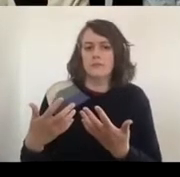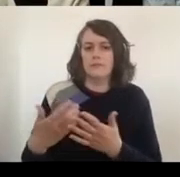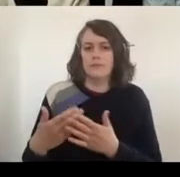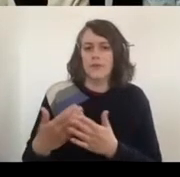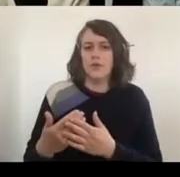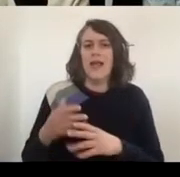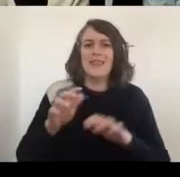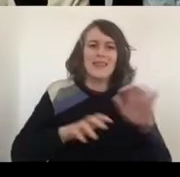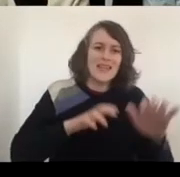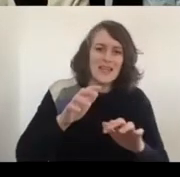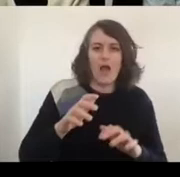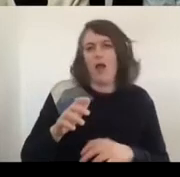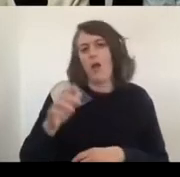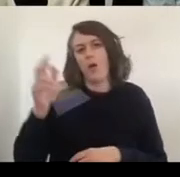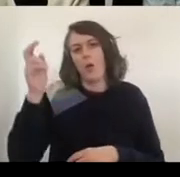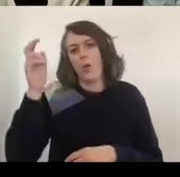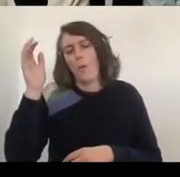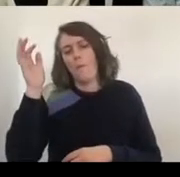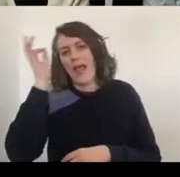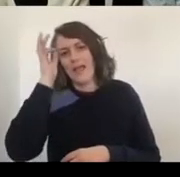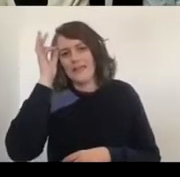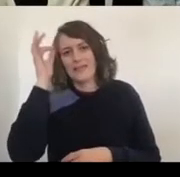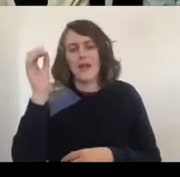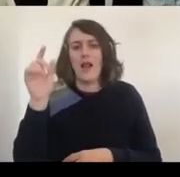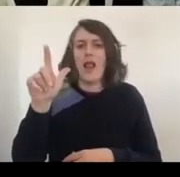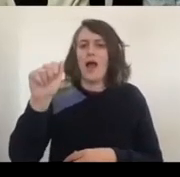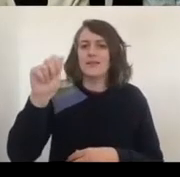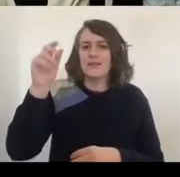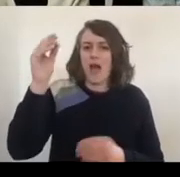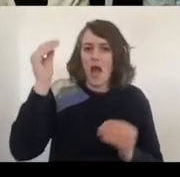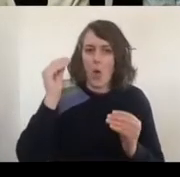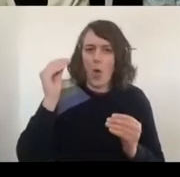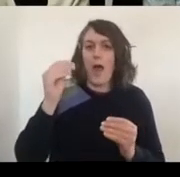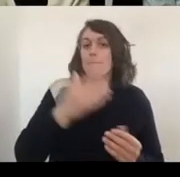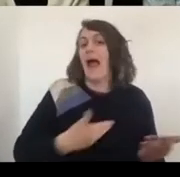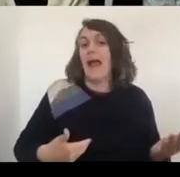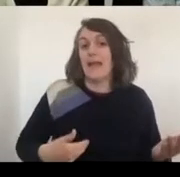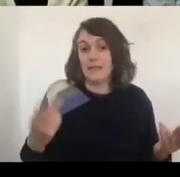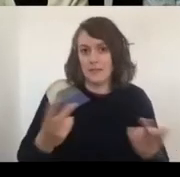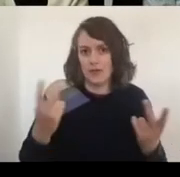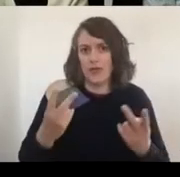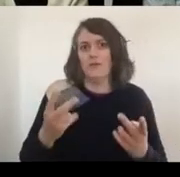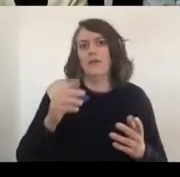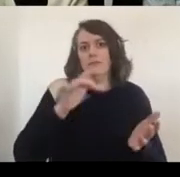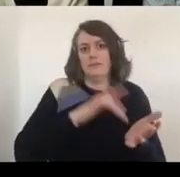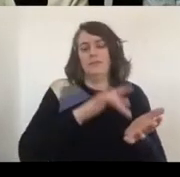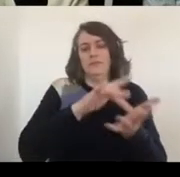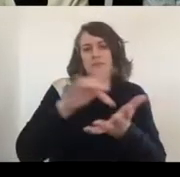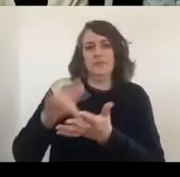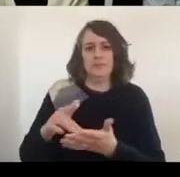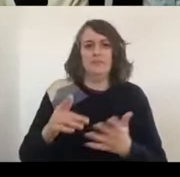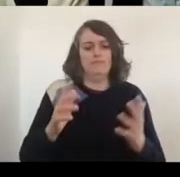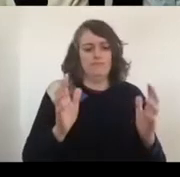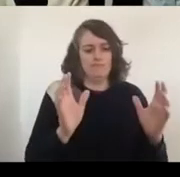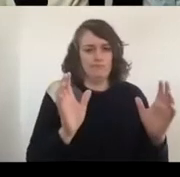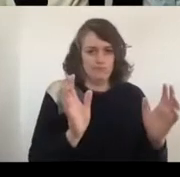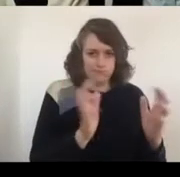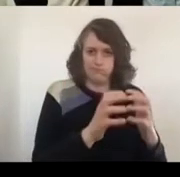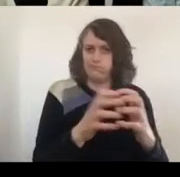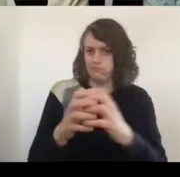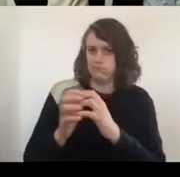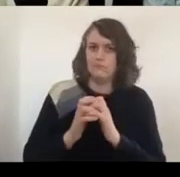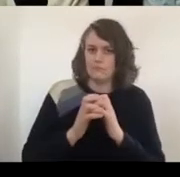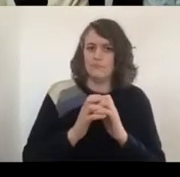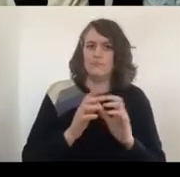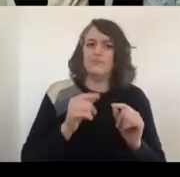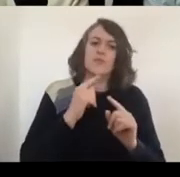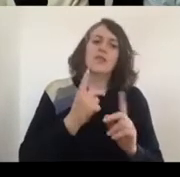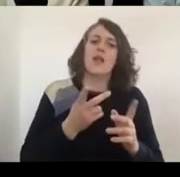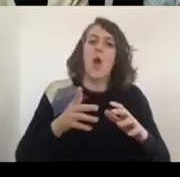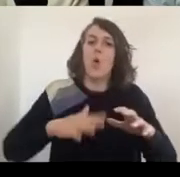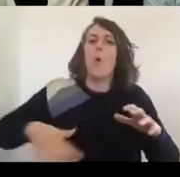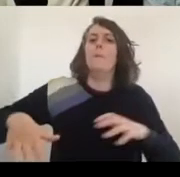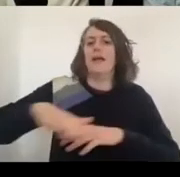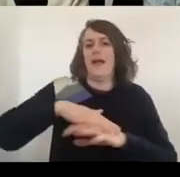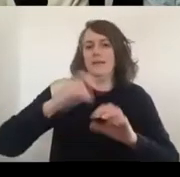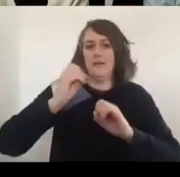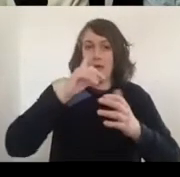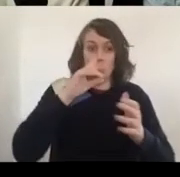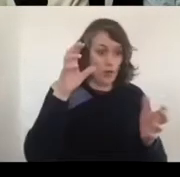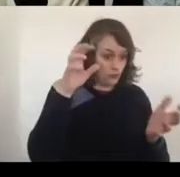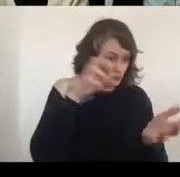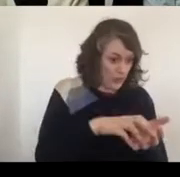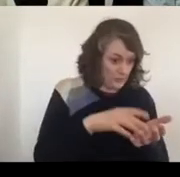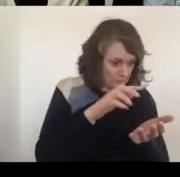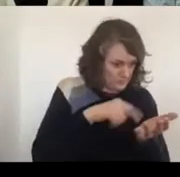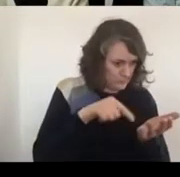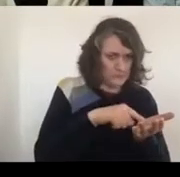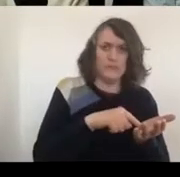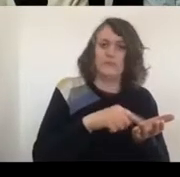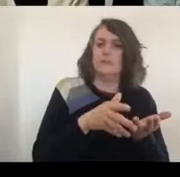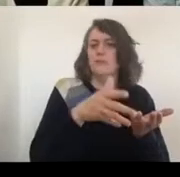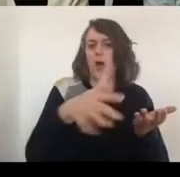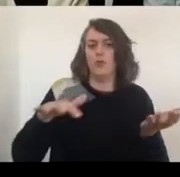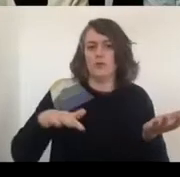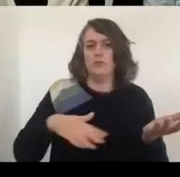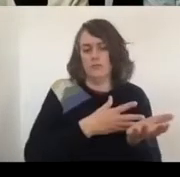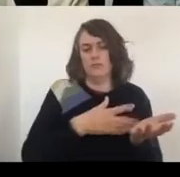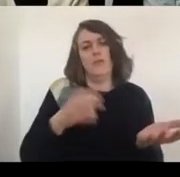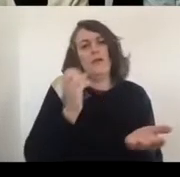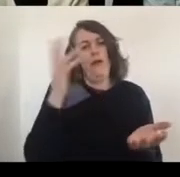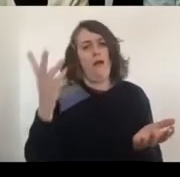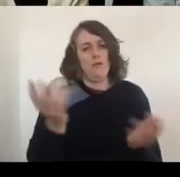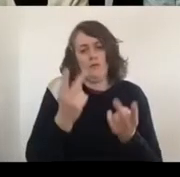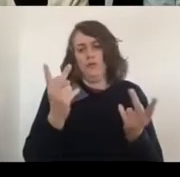Landau, Mainz natürlich und den umliegenden Umkreisen, die natürlich dazugehören.Und wir